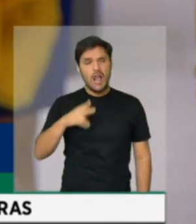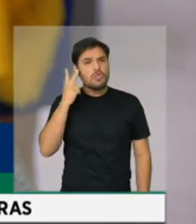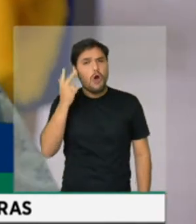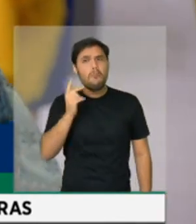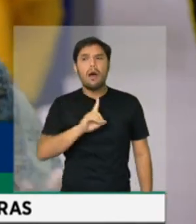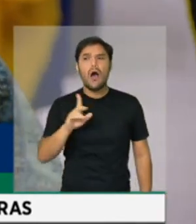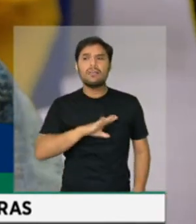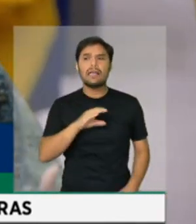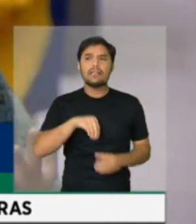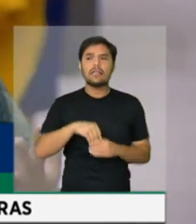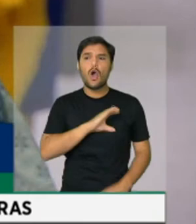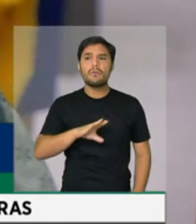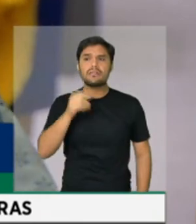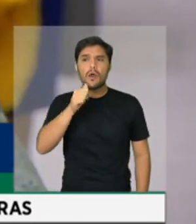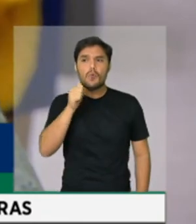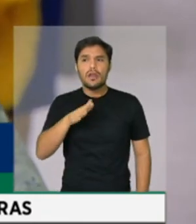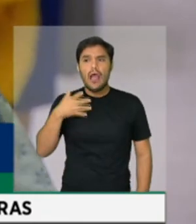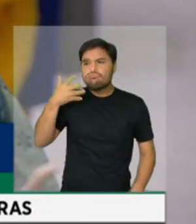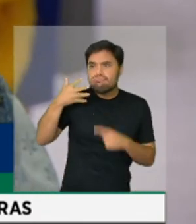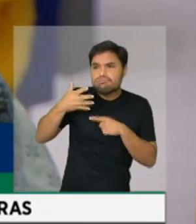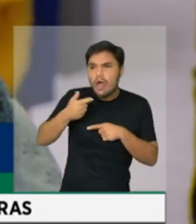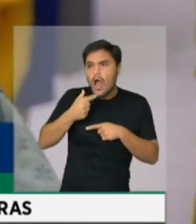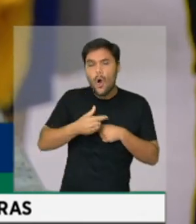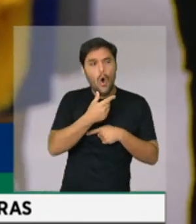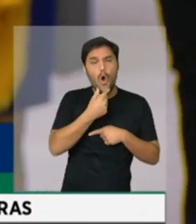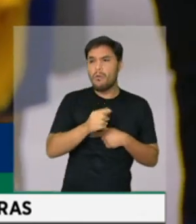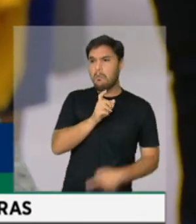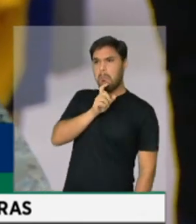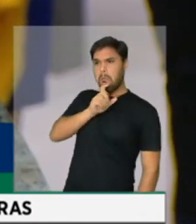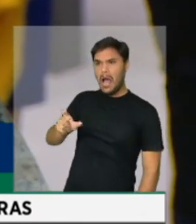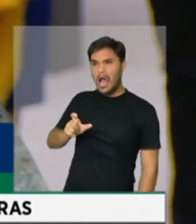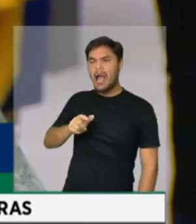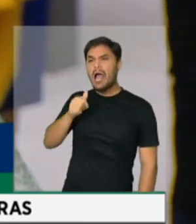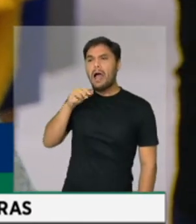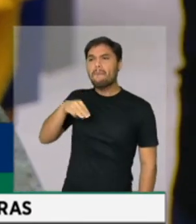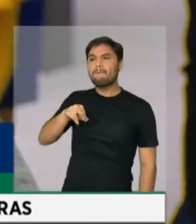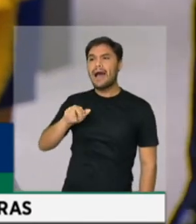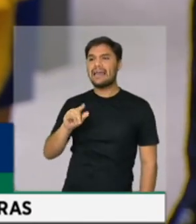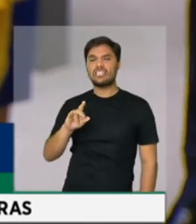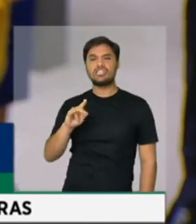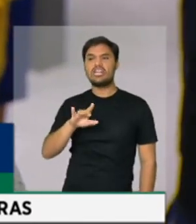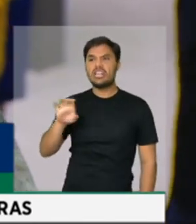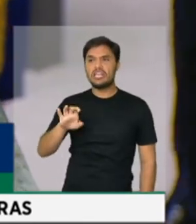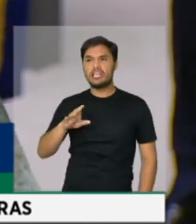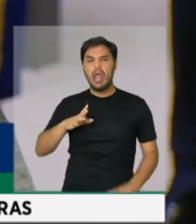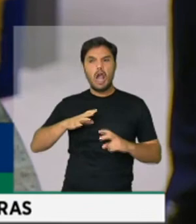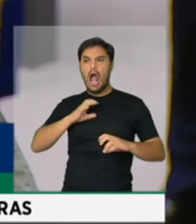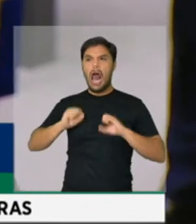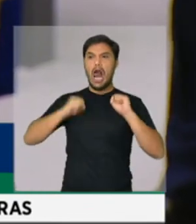EU QUERO TRAZER O TEMA AO PLENÁRIO. PRIMEIRO PORQUE NÃO PODE SER NORMAL NO PARLAMENTO UM DEPUTADO NÃO GOSTAR DO RELATÓRIO, DAR O SOCO NO PRESIDENTE DA